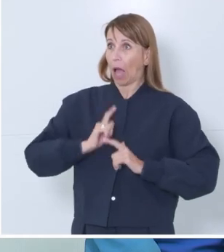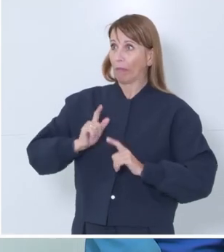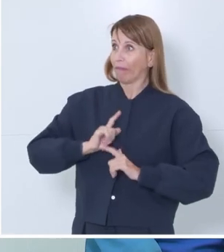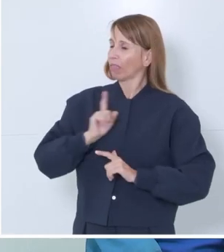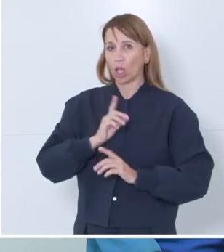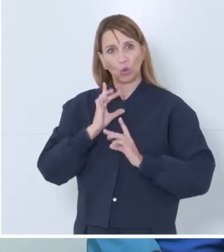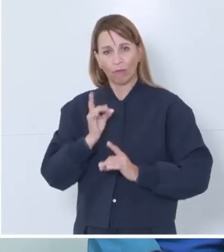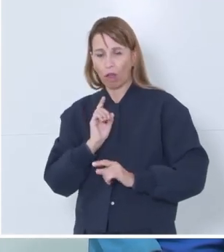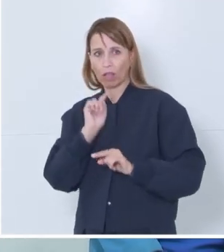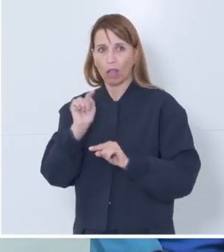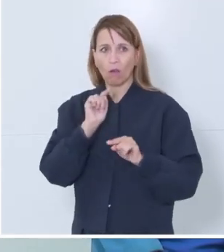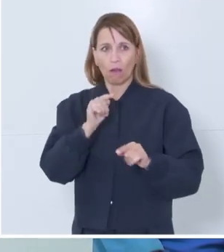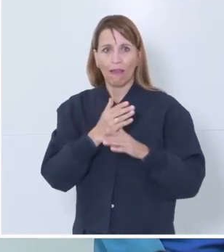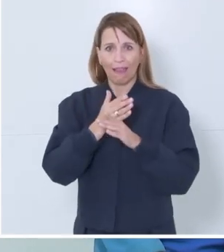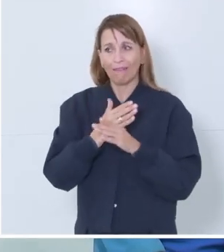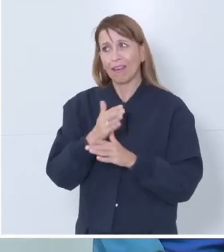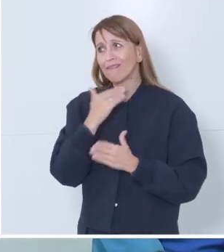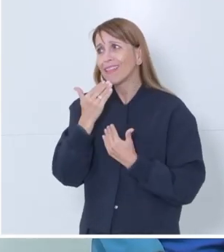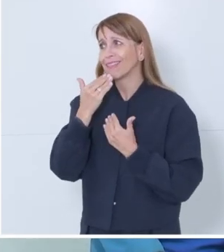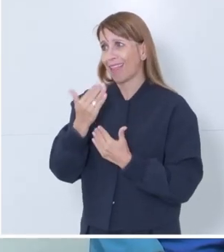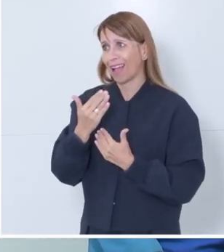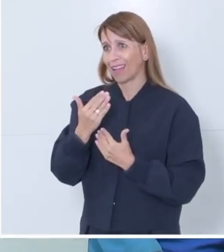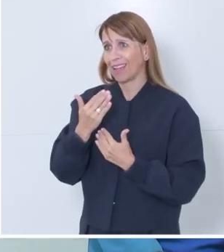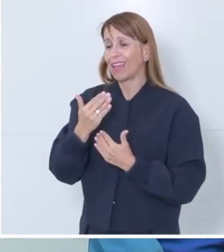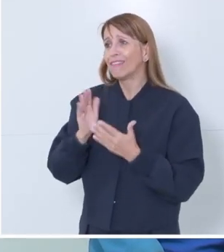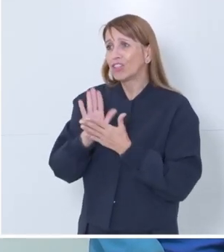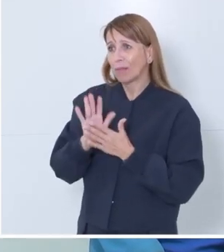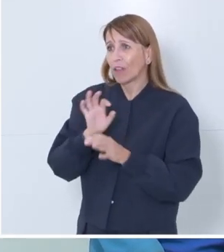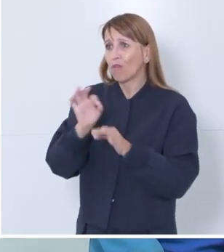euch persönlich, stellvertretend für die vielen Zivildiener die hier im Einsatz waren und sind,